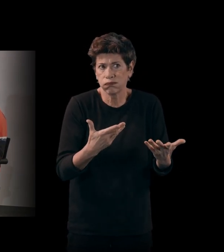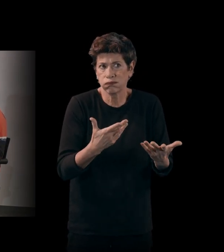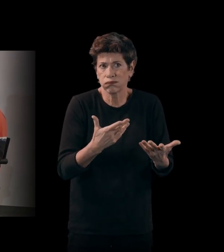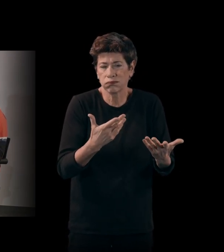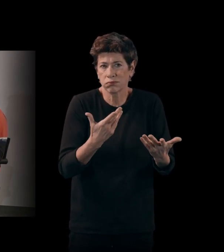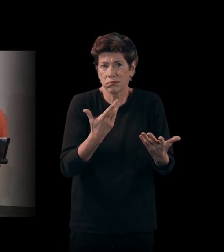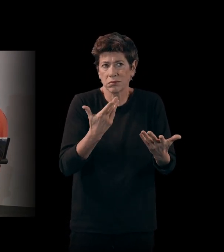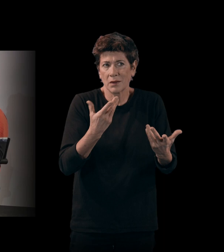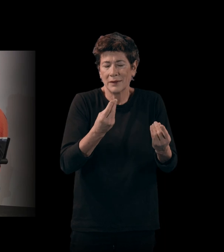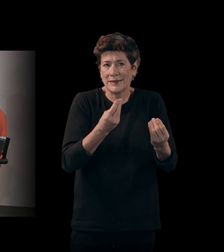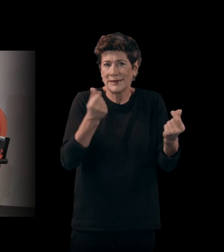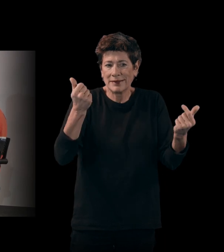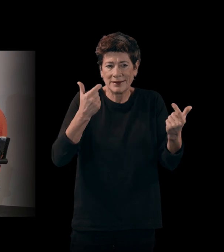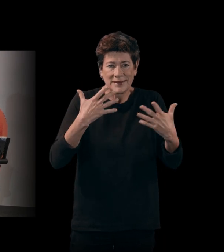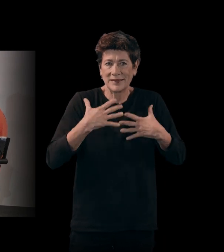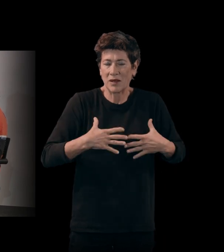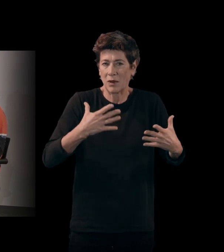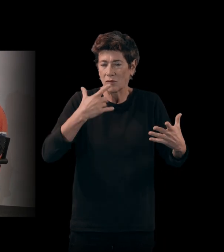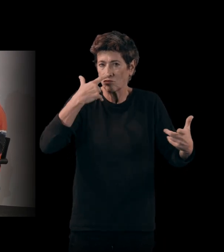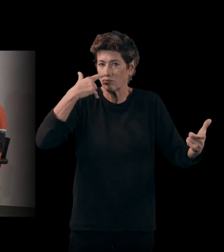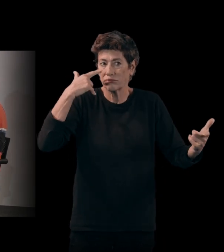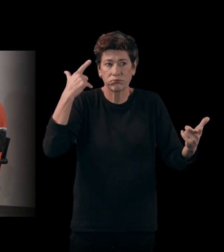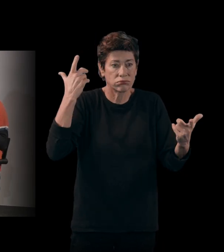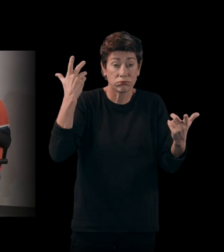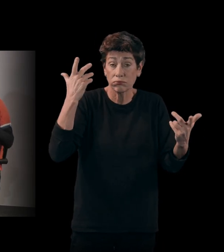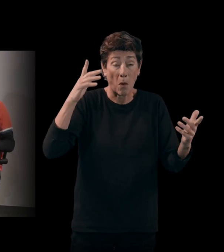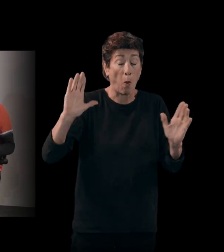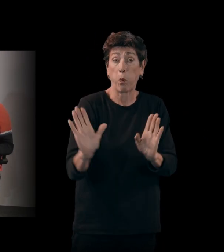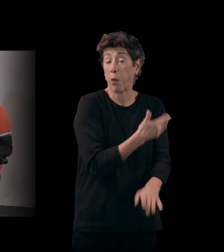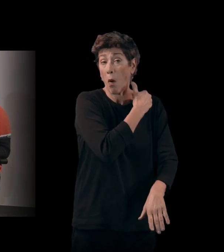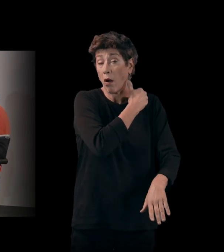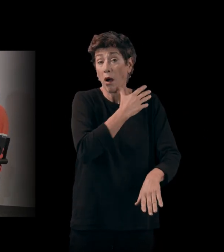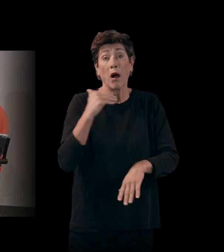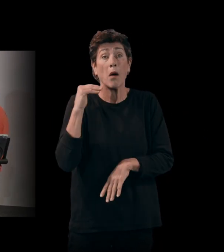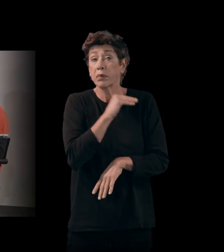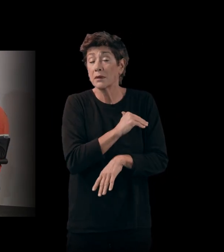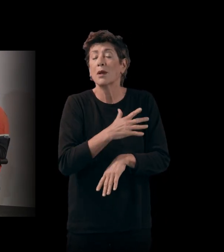une dimension de sensibilité et de sensible. Ça tombe, mais tout de suite. Alors pourquoi ça tombe tout de suite ?